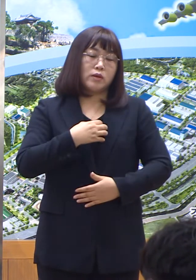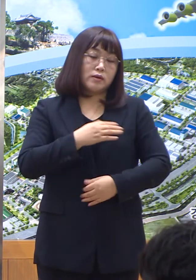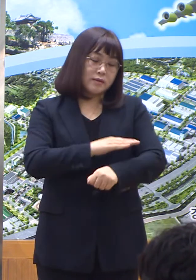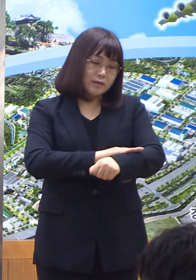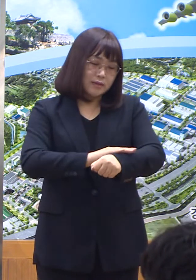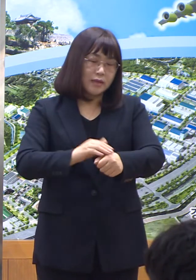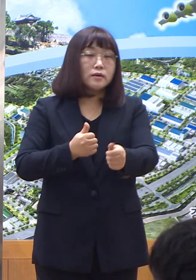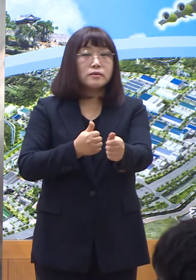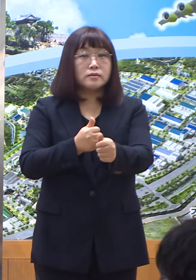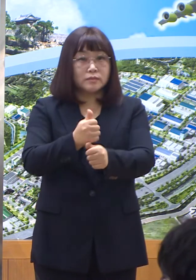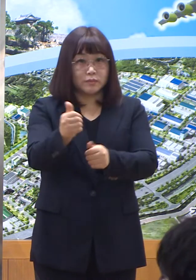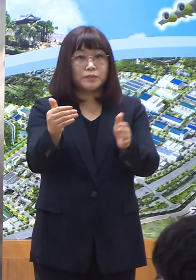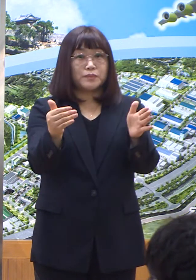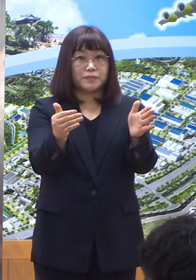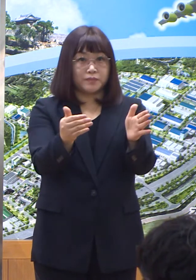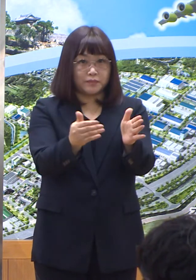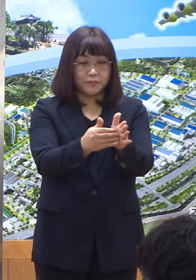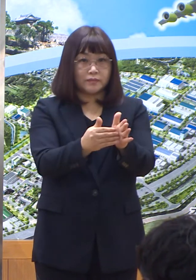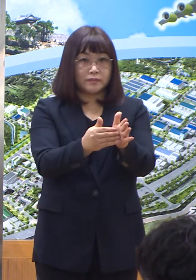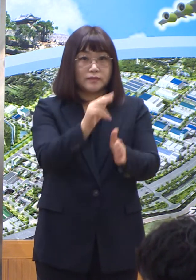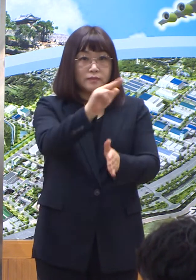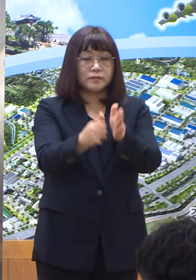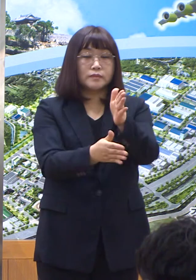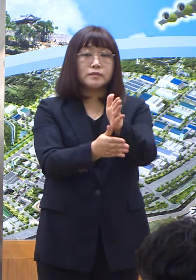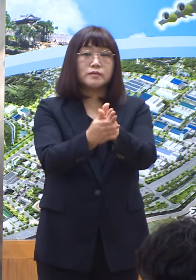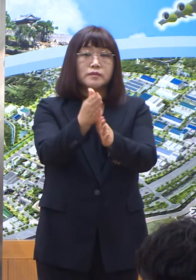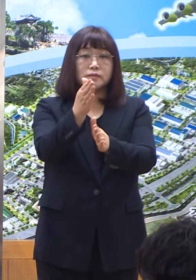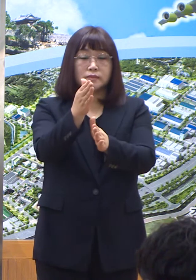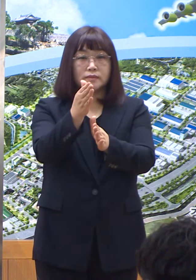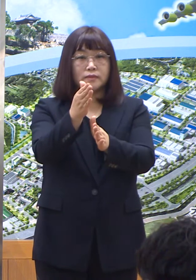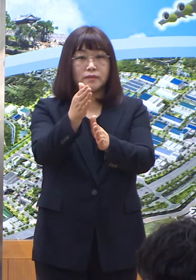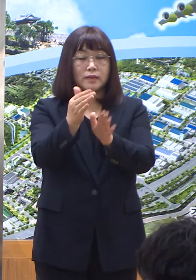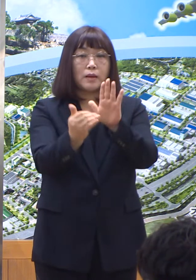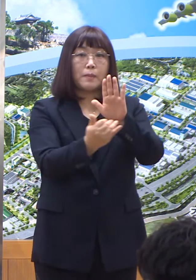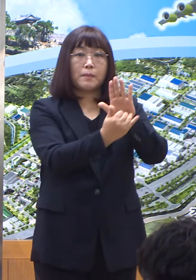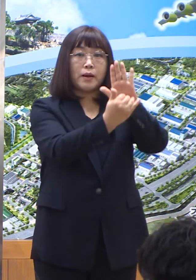root 리시 i'm 아 강력 썼지